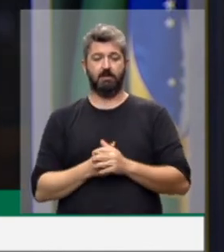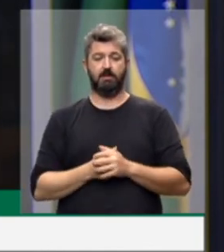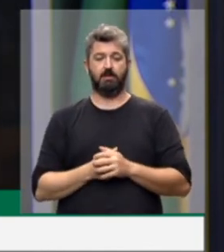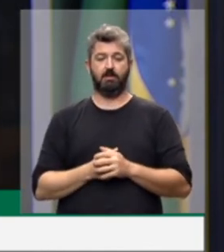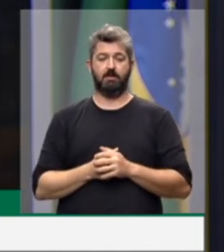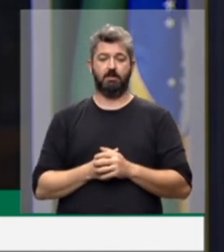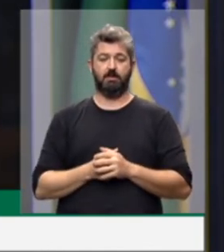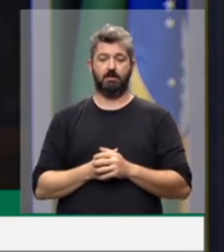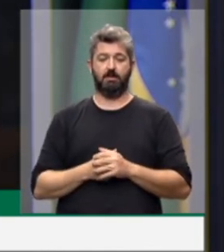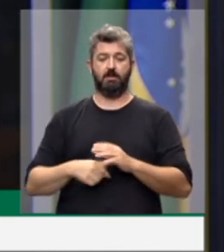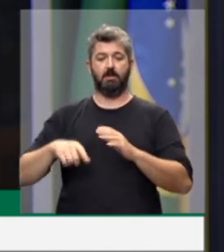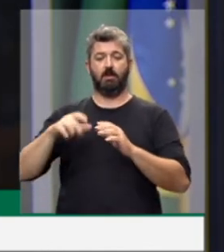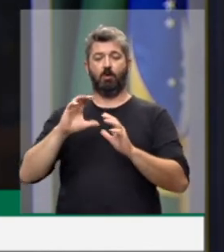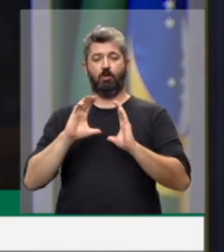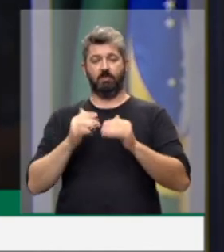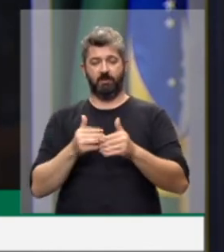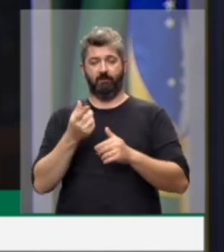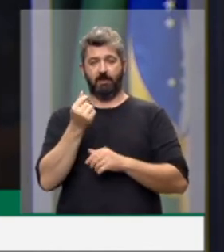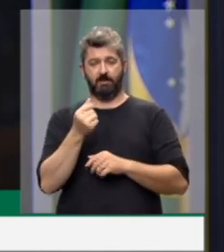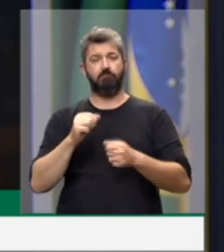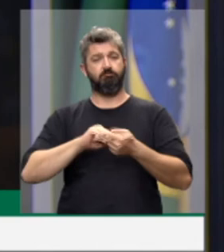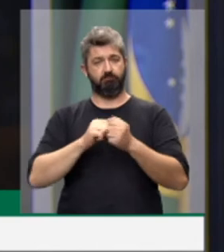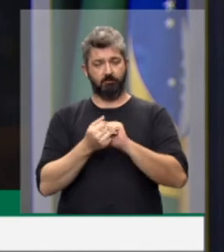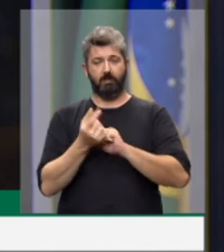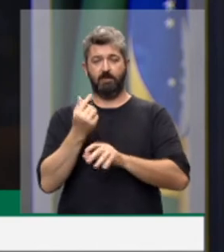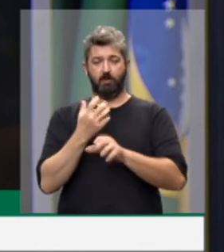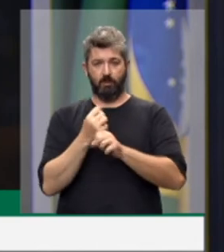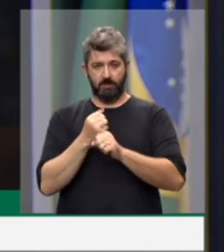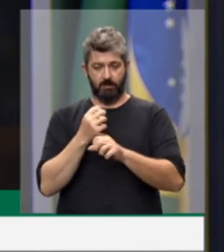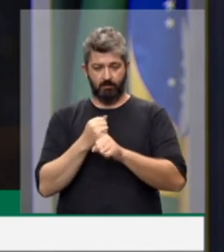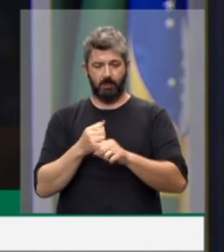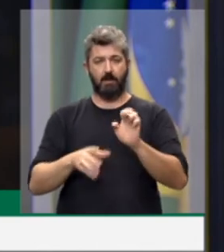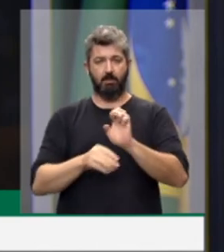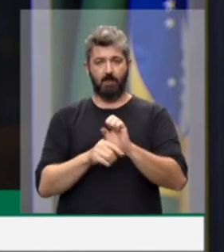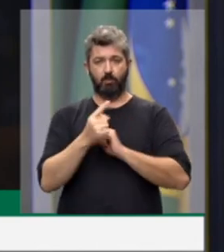ESTÁ NOS ACOMPANHANDO... JÁ FOI VOTADO NA CASA, JÁ APROVAMOS ELE O PROJETO FOI PARA O SENADO, LÁ NO SENADO